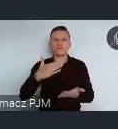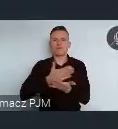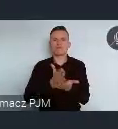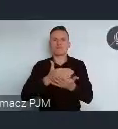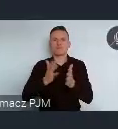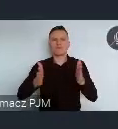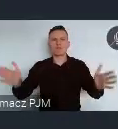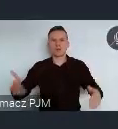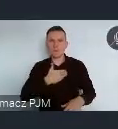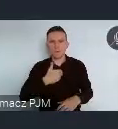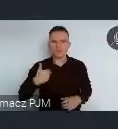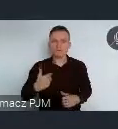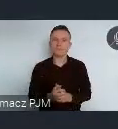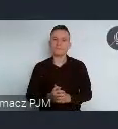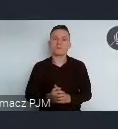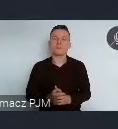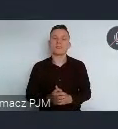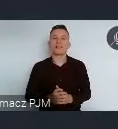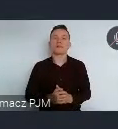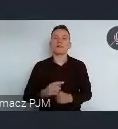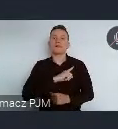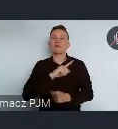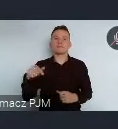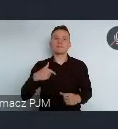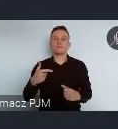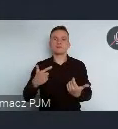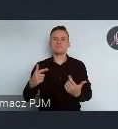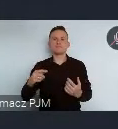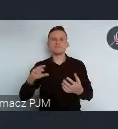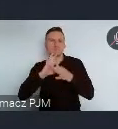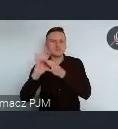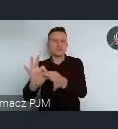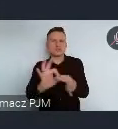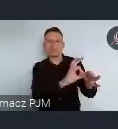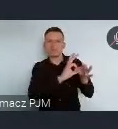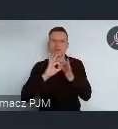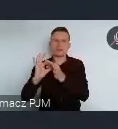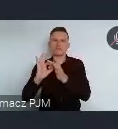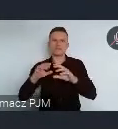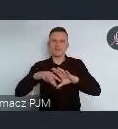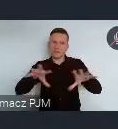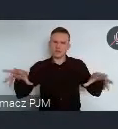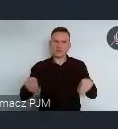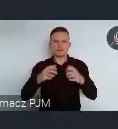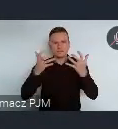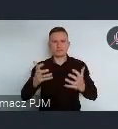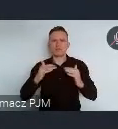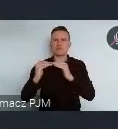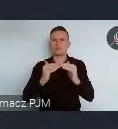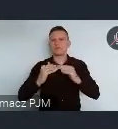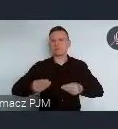Podejściem zintegrowanym do zrównoważonego rozwoju, który tak naprawdę wykorzystuje doświadczenie na pograniczu kilku dyscyplin,